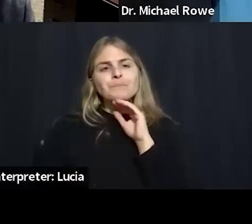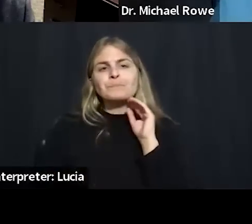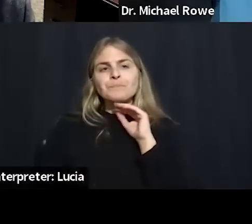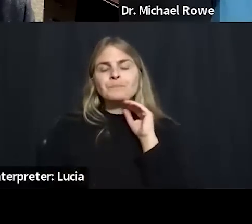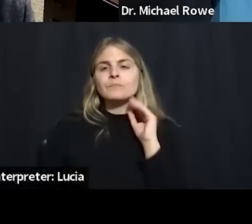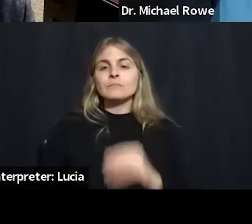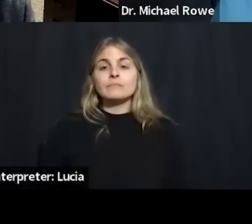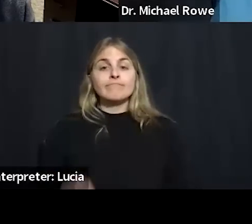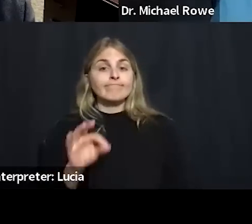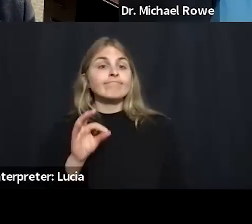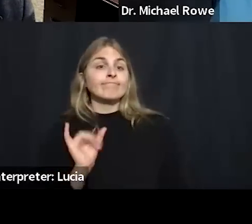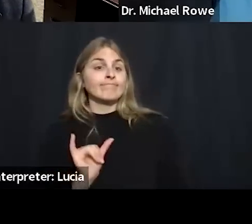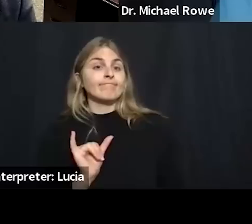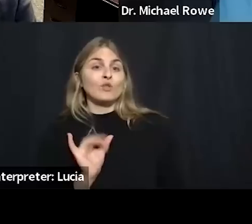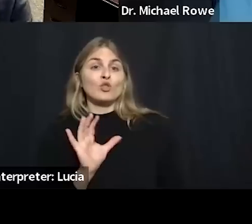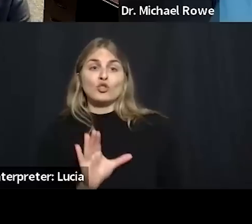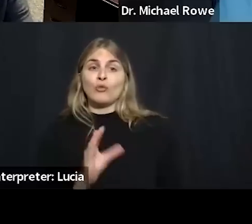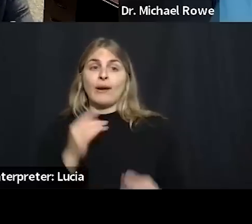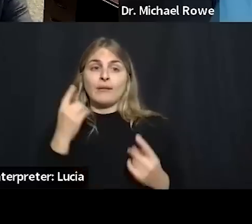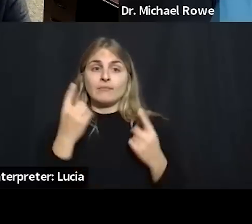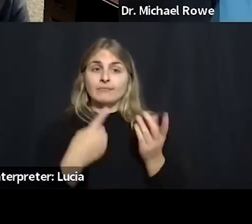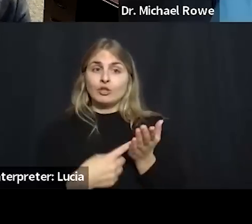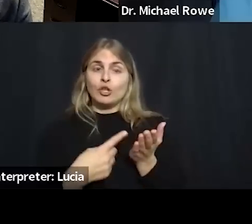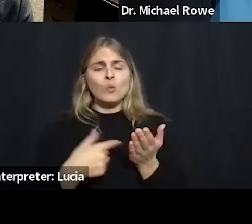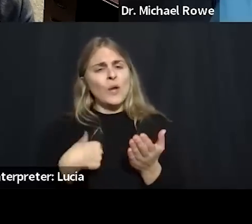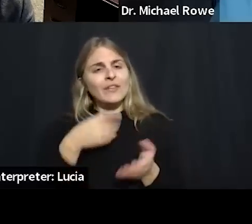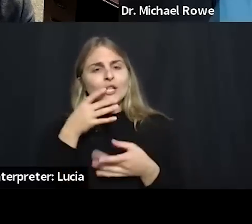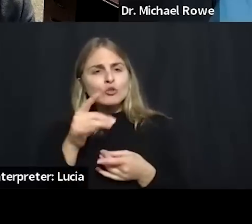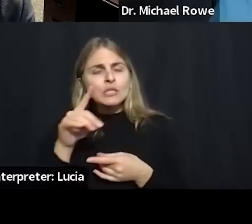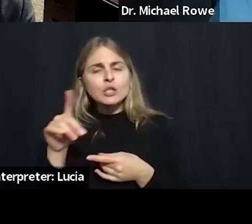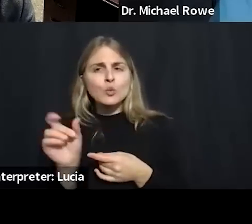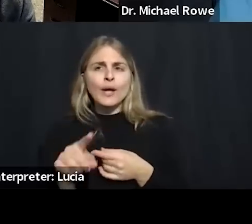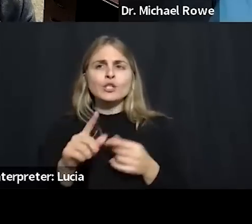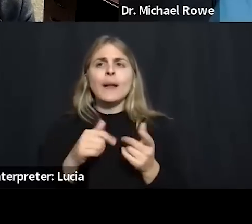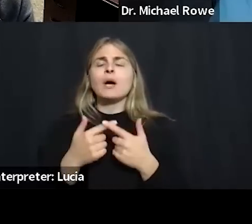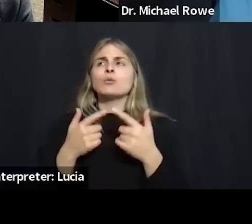Sí, esas son grandes ideas. Tenemos una pregunta interesante: "Después de vivir fuera